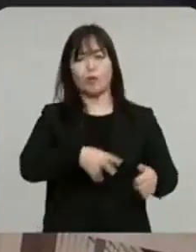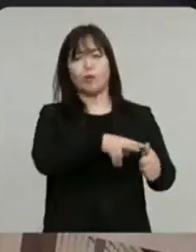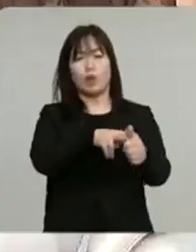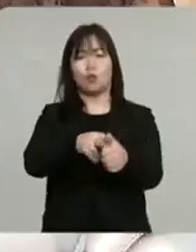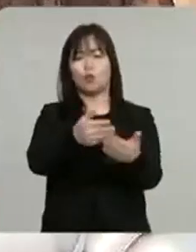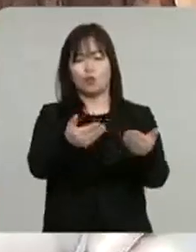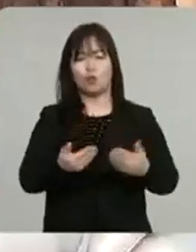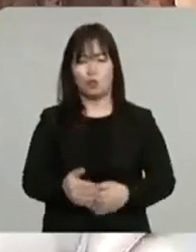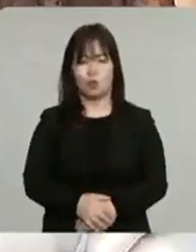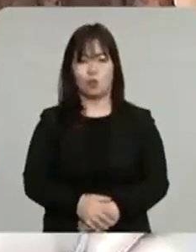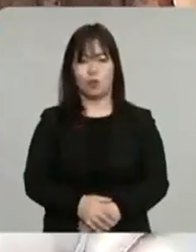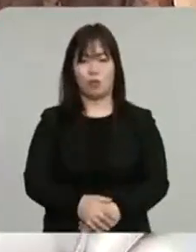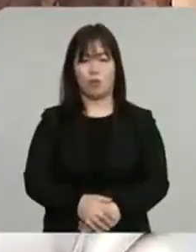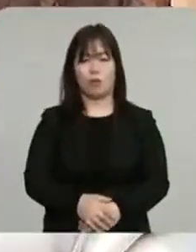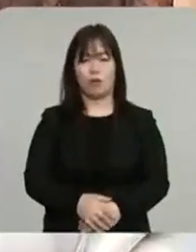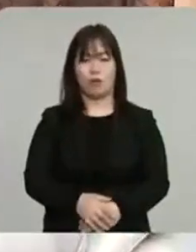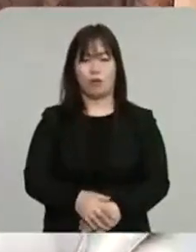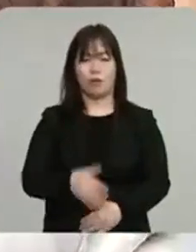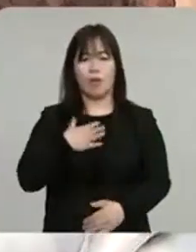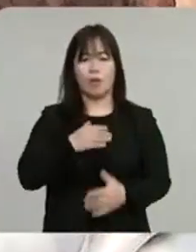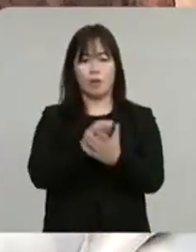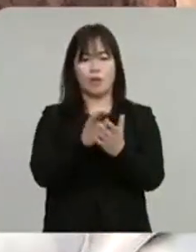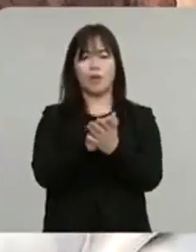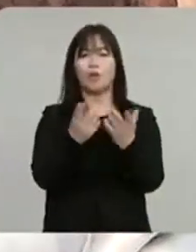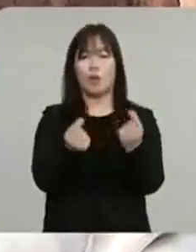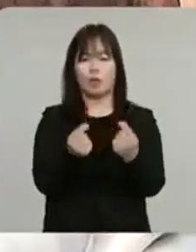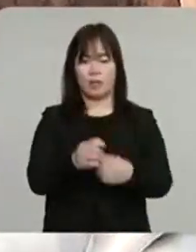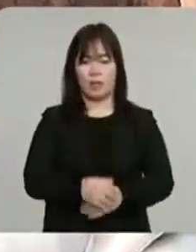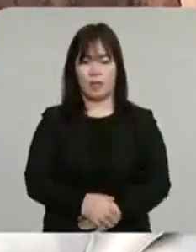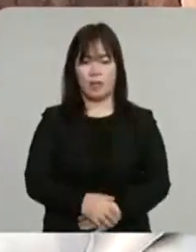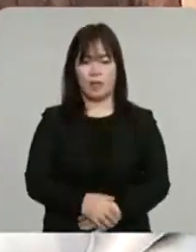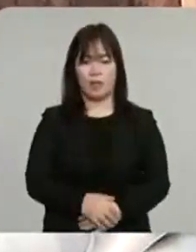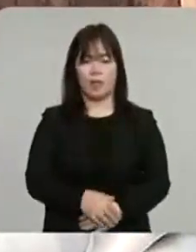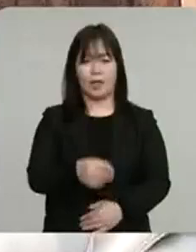김복자/익산시 모현동/81살 : 우리 식구야 식구. 다솜아 할머니 나